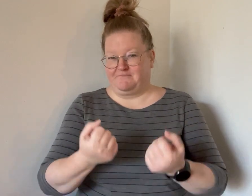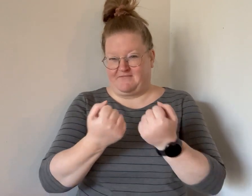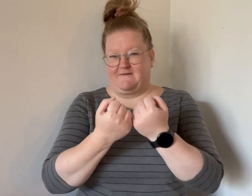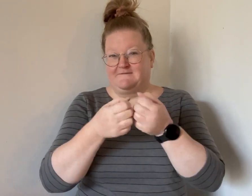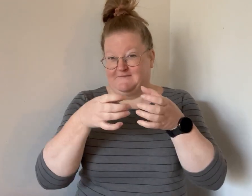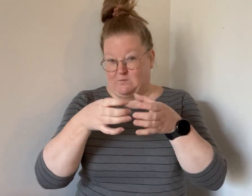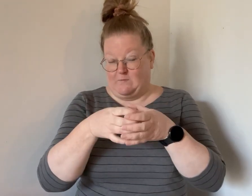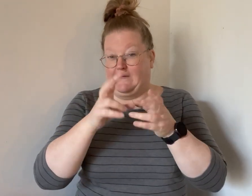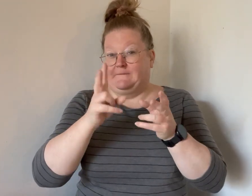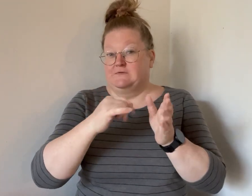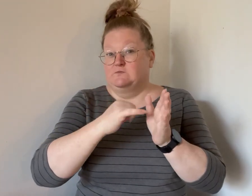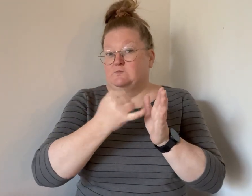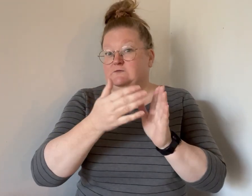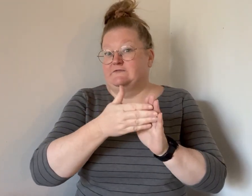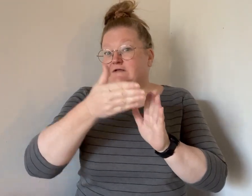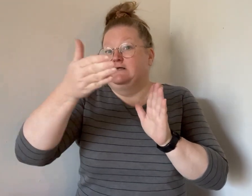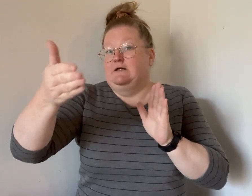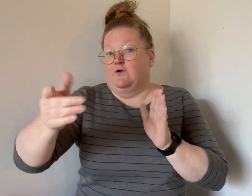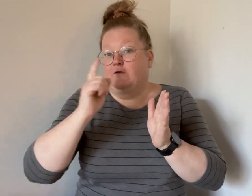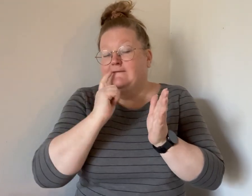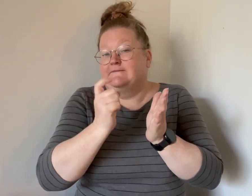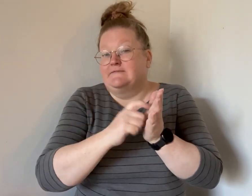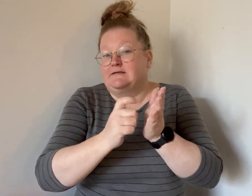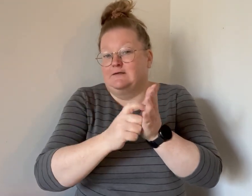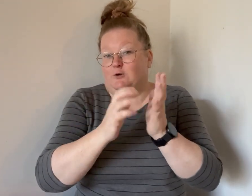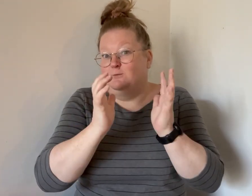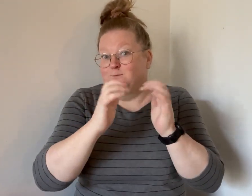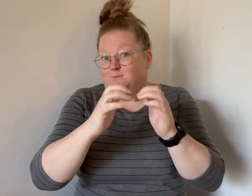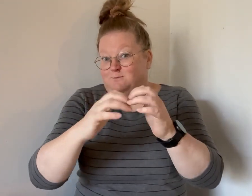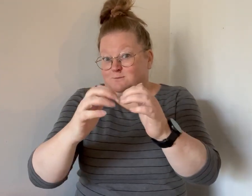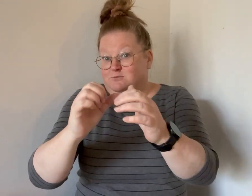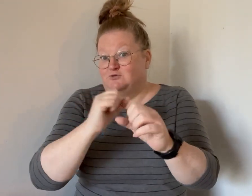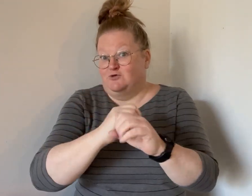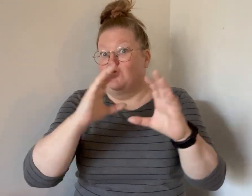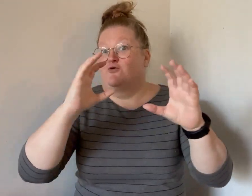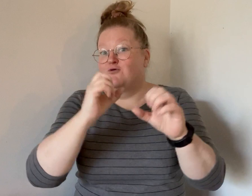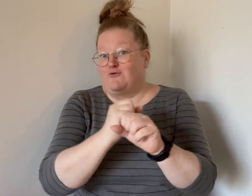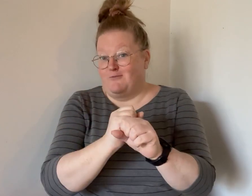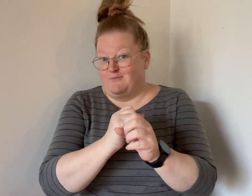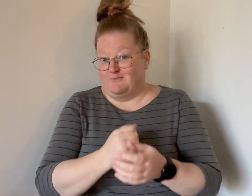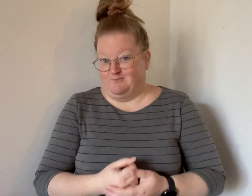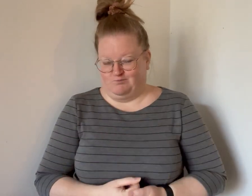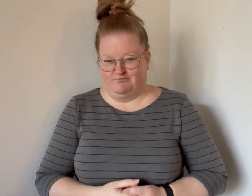Kaveriryhmä kokoontuu viikoittain Zoomissa kuuden viikon ajan.